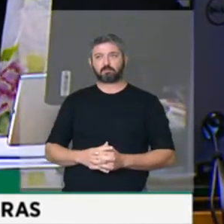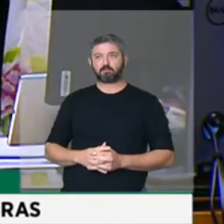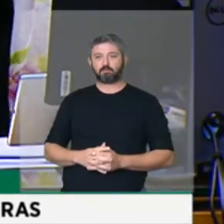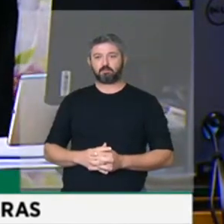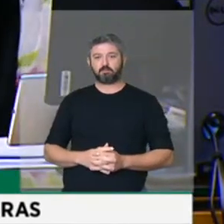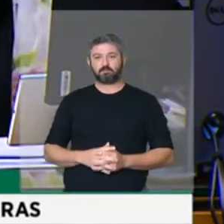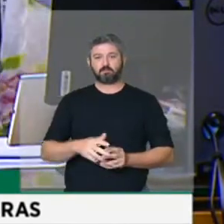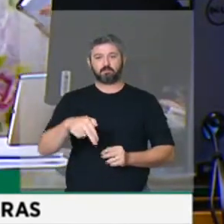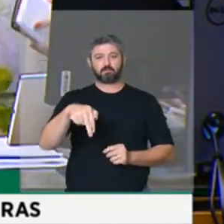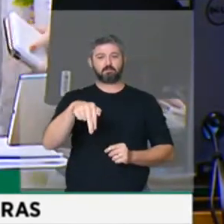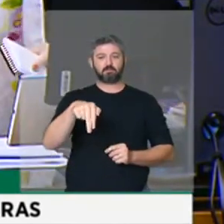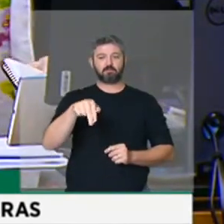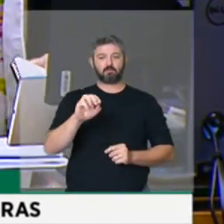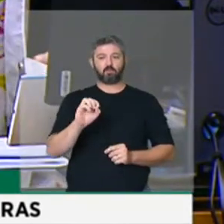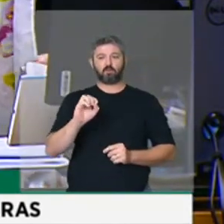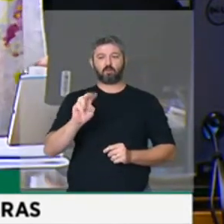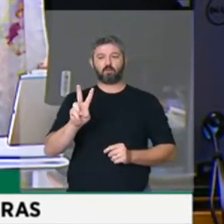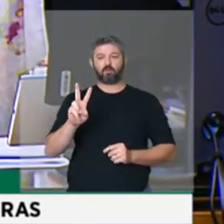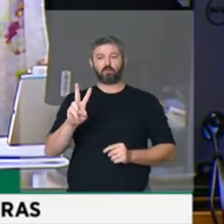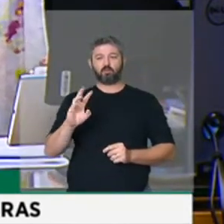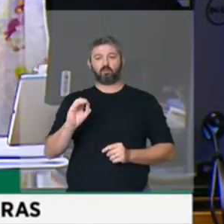QUE A ENERGIA CHEGUE NO BRASIL INTEIRO, UM BRASIL DE PROPORÇÕES CONTINENTAIS, O PSOL DEFENDE OS TRABALHADORES